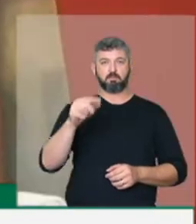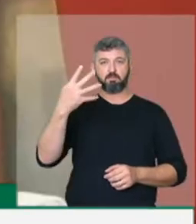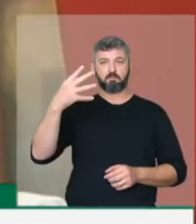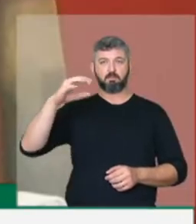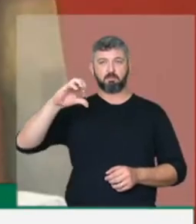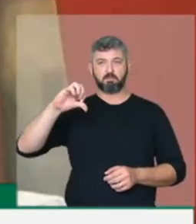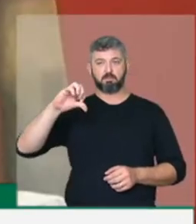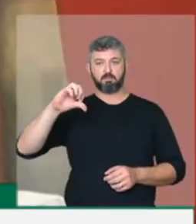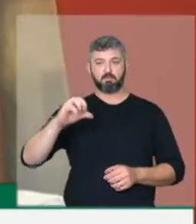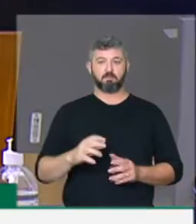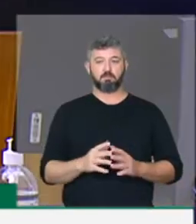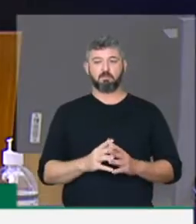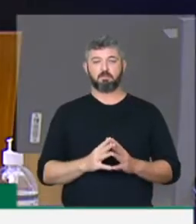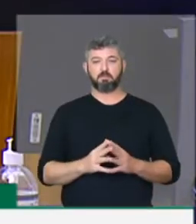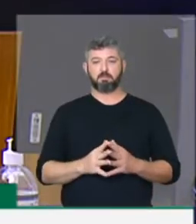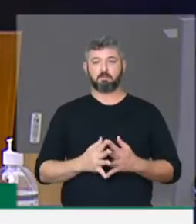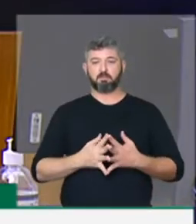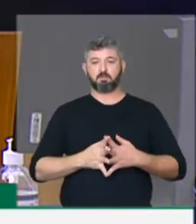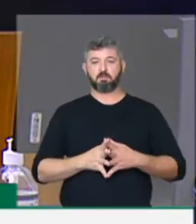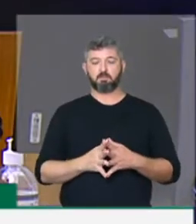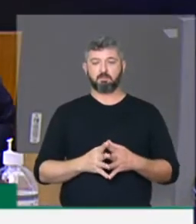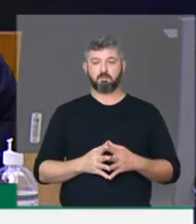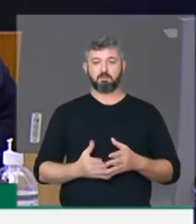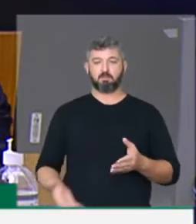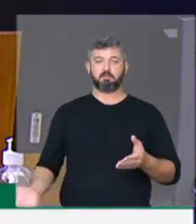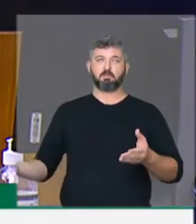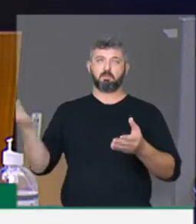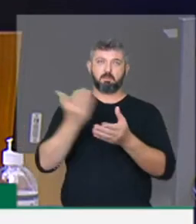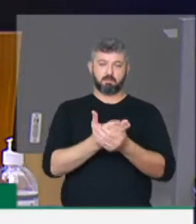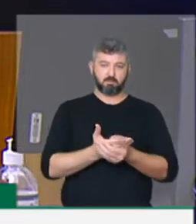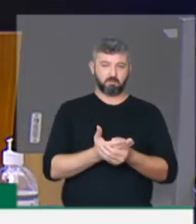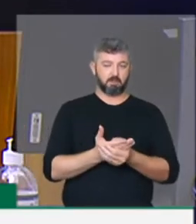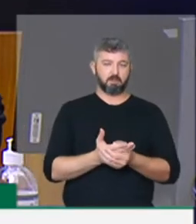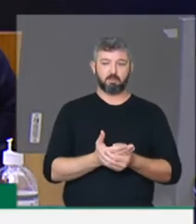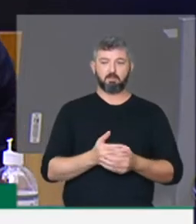AGORA SÃO 5H49. -- [DEPUTADO]: SENHOR PRESIDENTE... -- [PRESIDENTE]: HÁ REQUERIMENTO SOBRE A MESA, DEPUTADO, UM MINUTO SÓ .